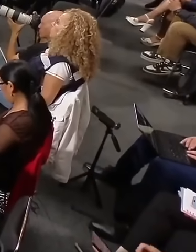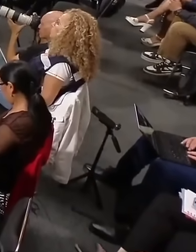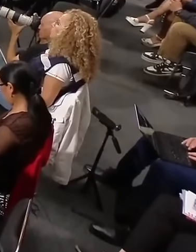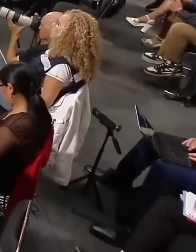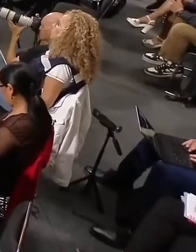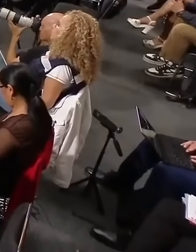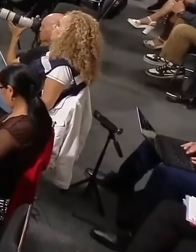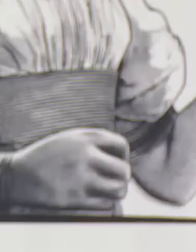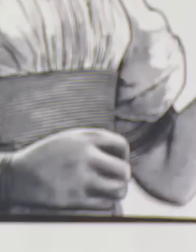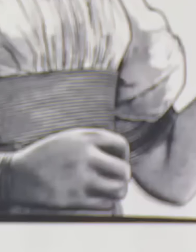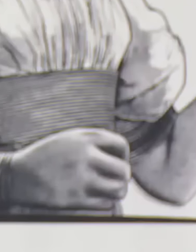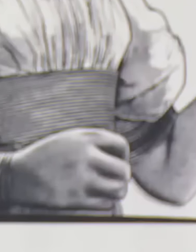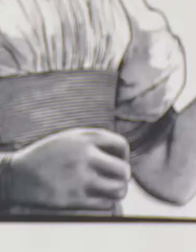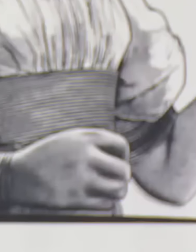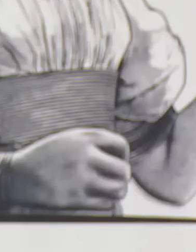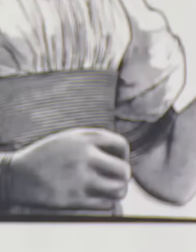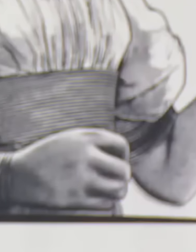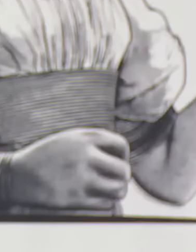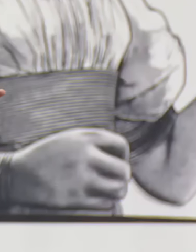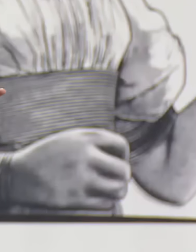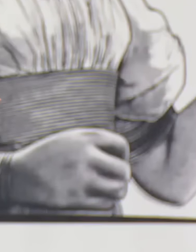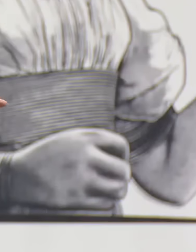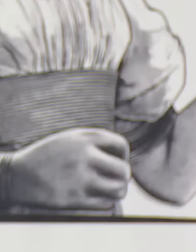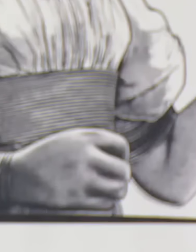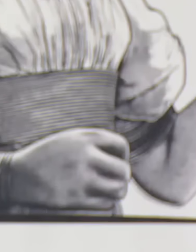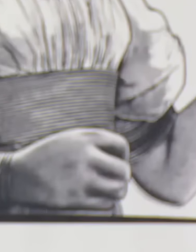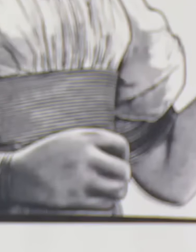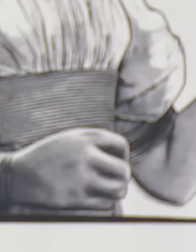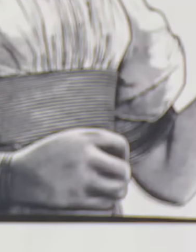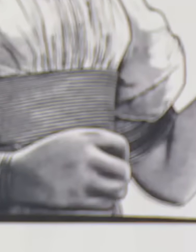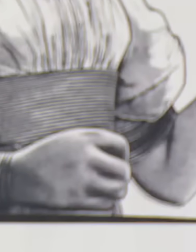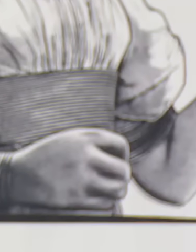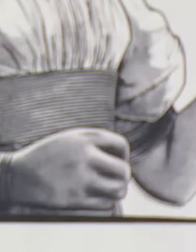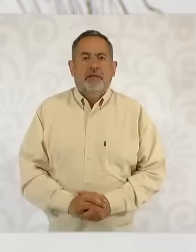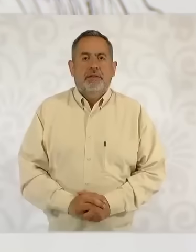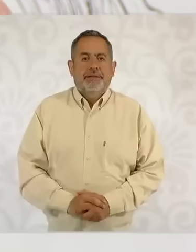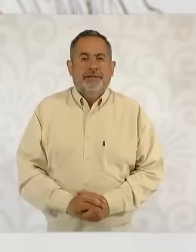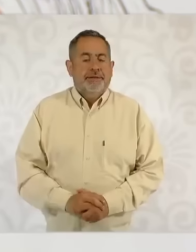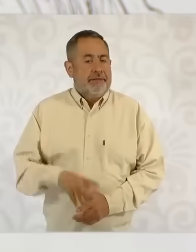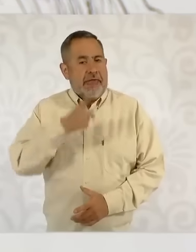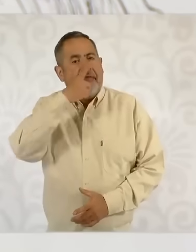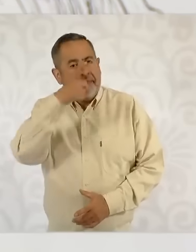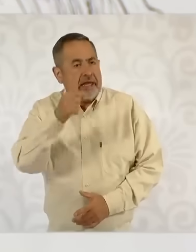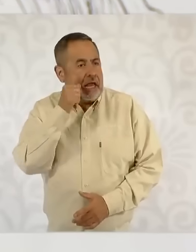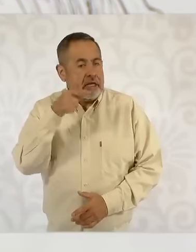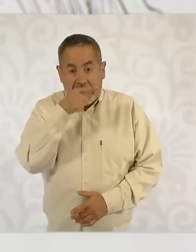primero ayer contestamos que es falso Hoy explico cómo quieren confundir de